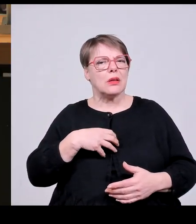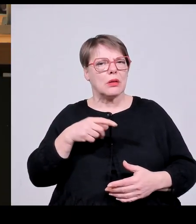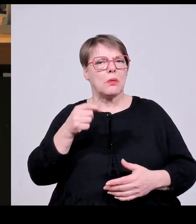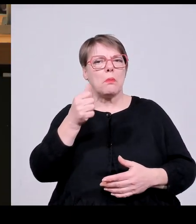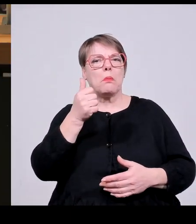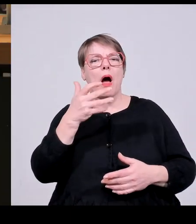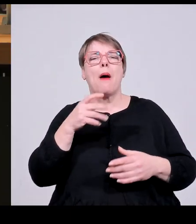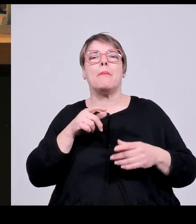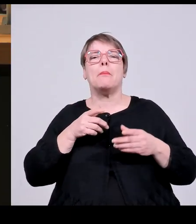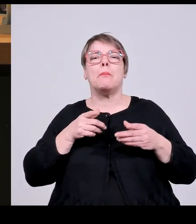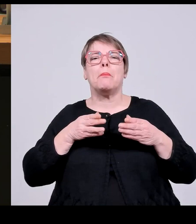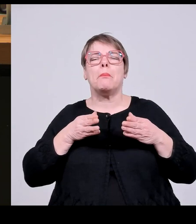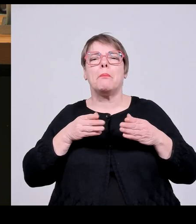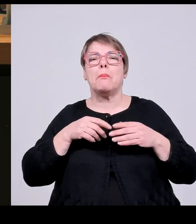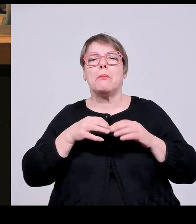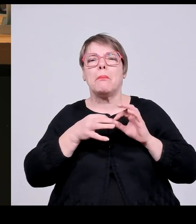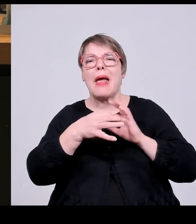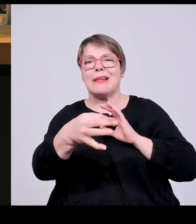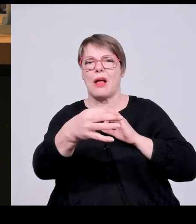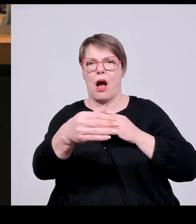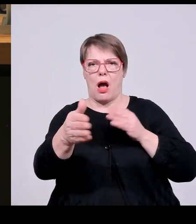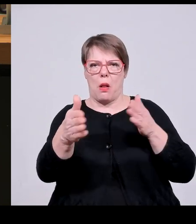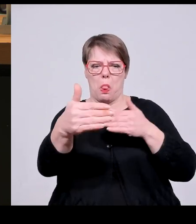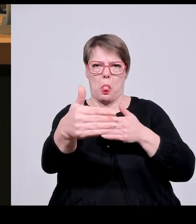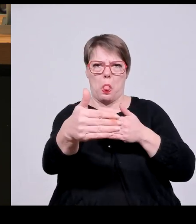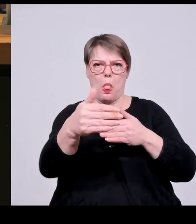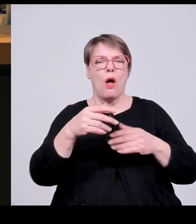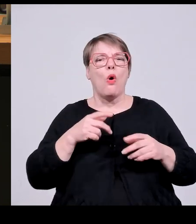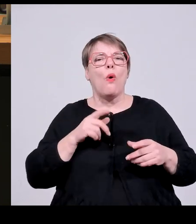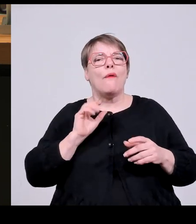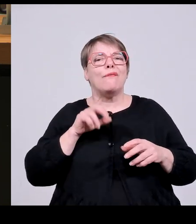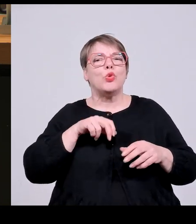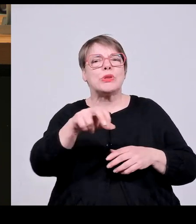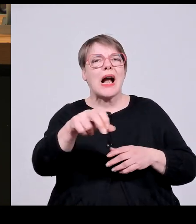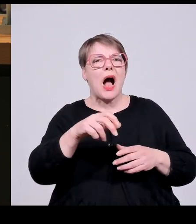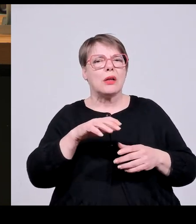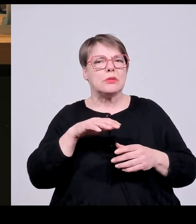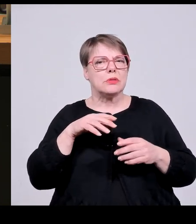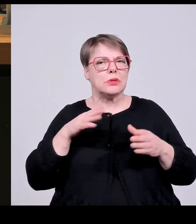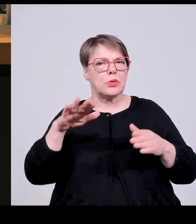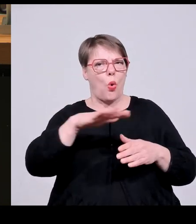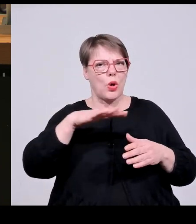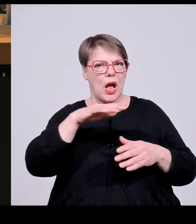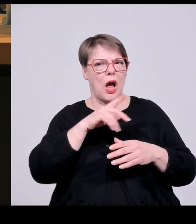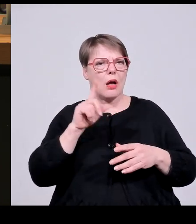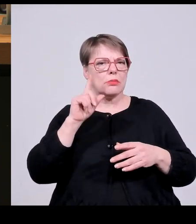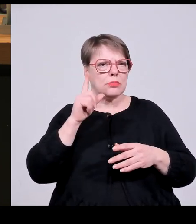und da sind wir auch bei etwas, was wir hier im Rahmen der Bauordnung selber behandeln und regeln können.